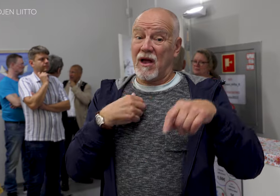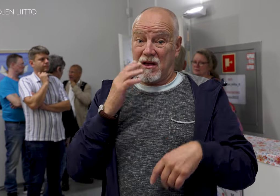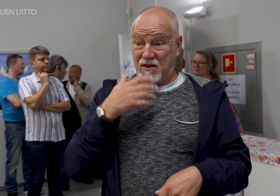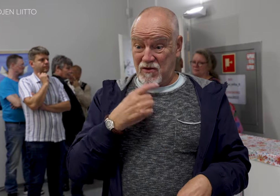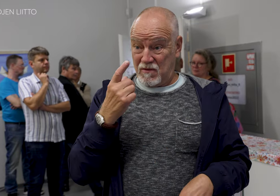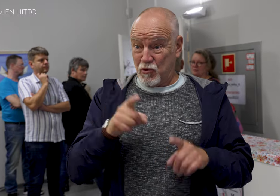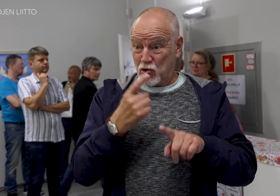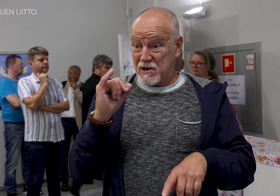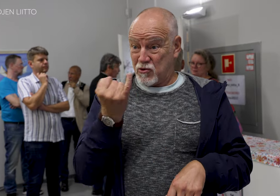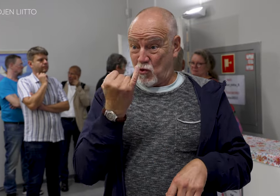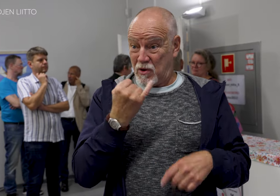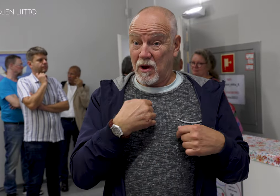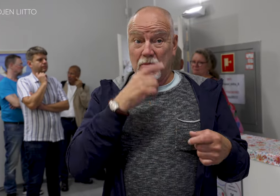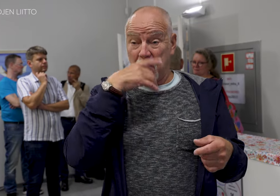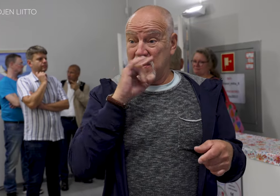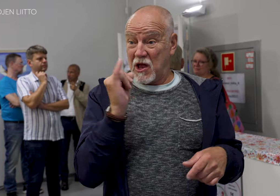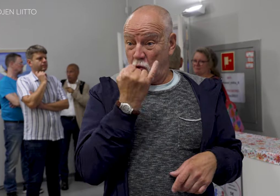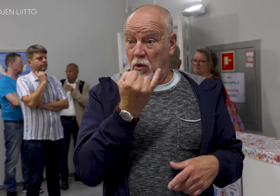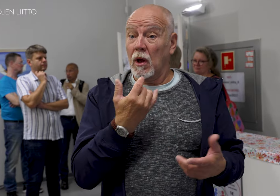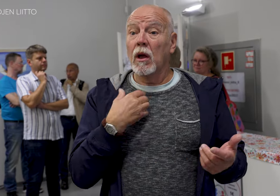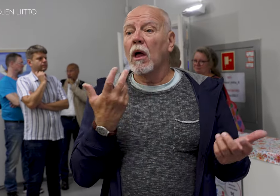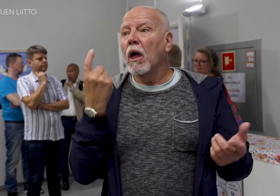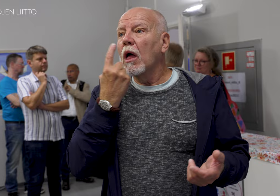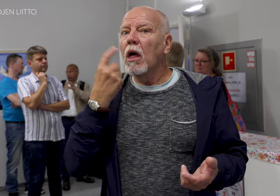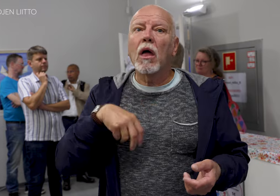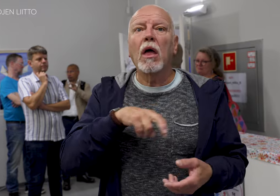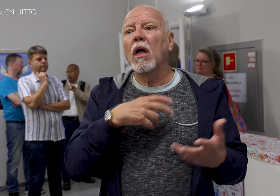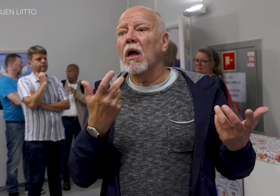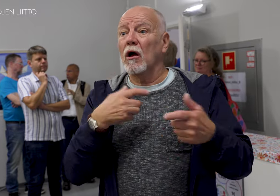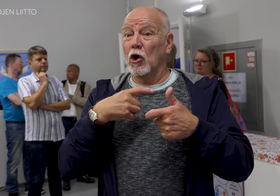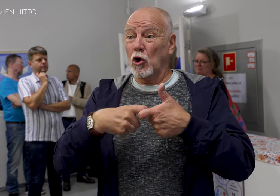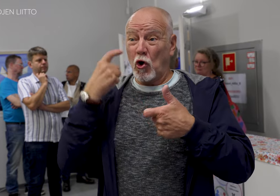Kun olin 6-vuotias, olin yksinäinen.